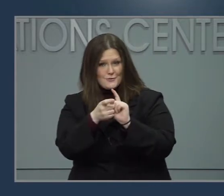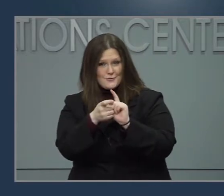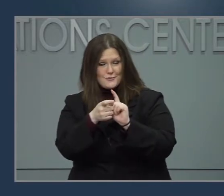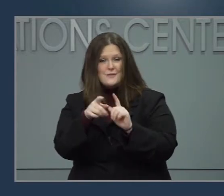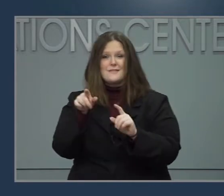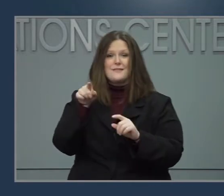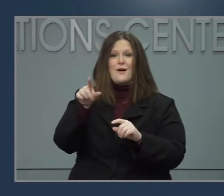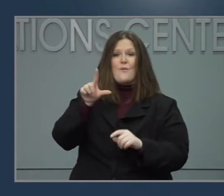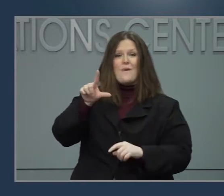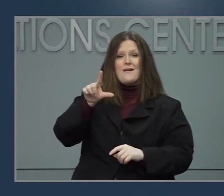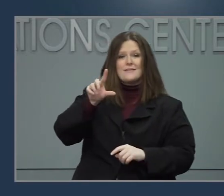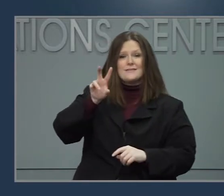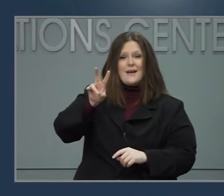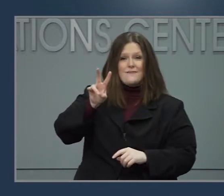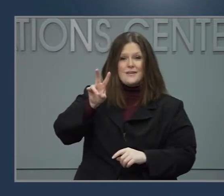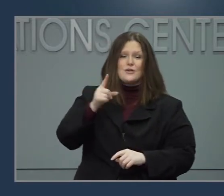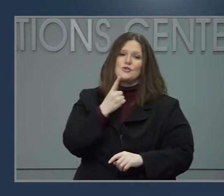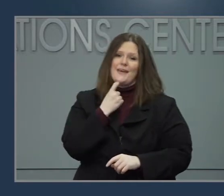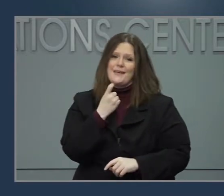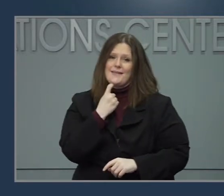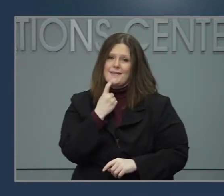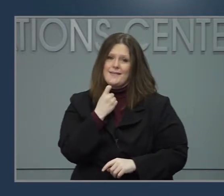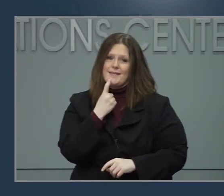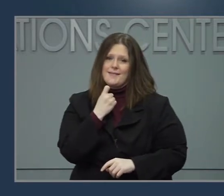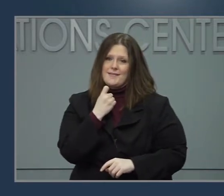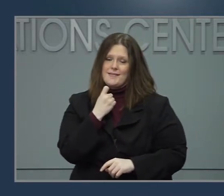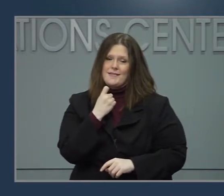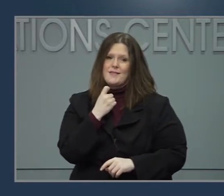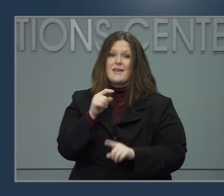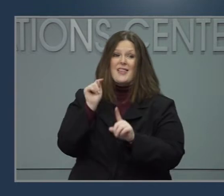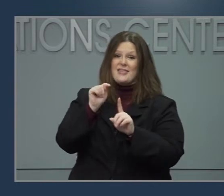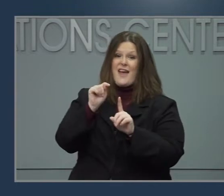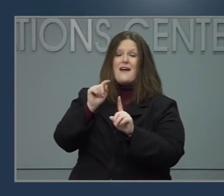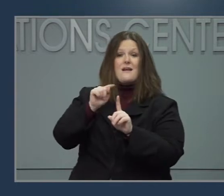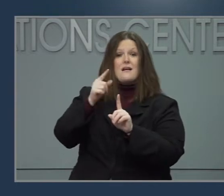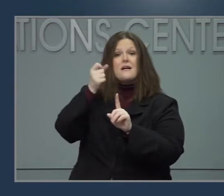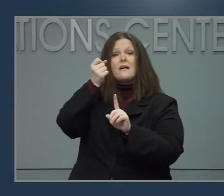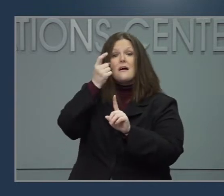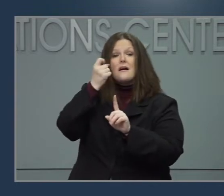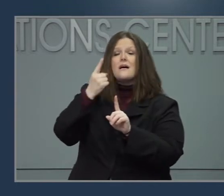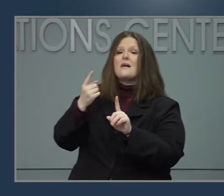Estamos viendo un buen progreso veintisiete condados están en rojo con propagación crítica,